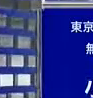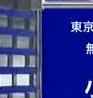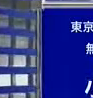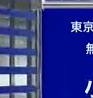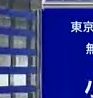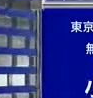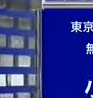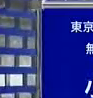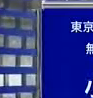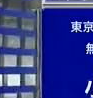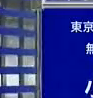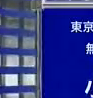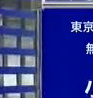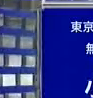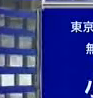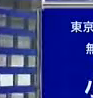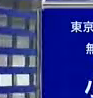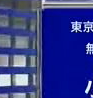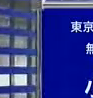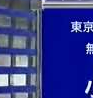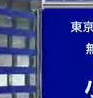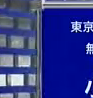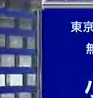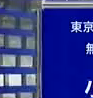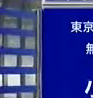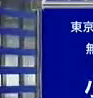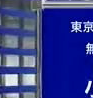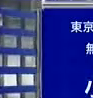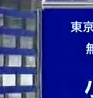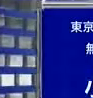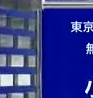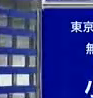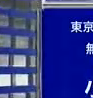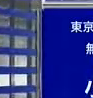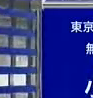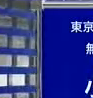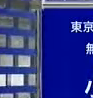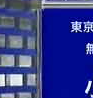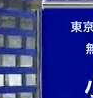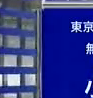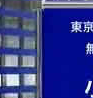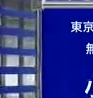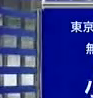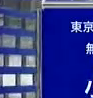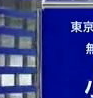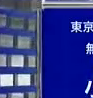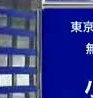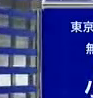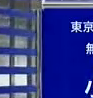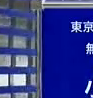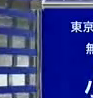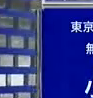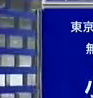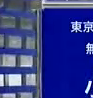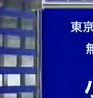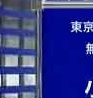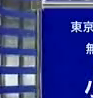命を守る福祉防災都市東京に全力 では 続いて